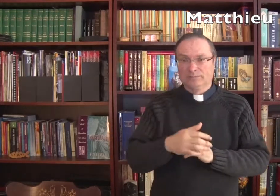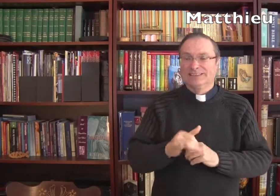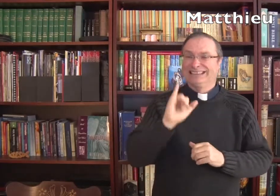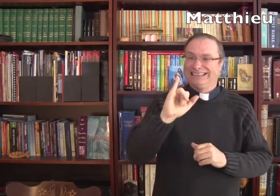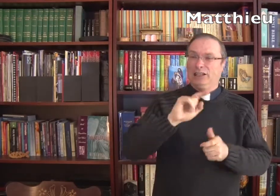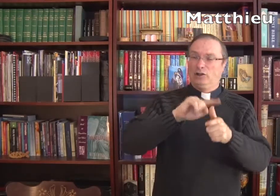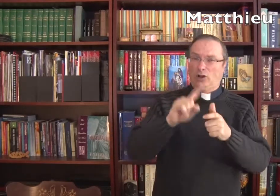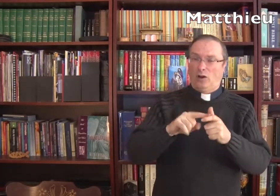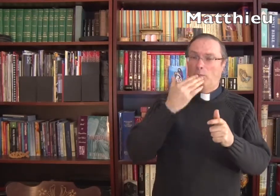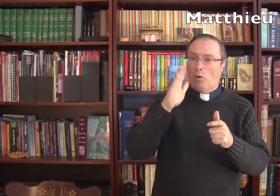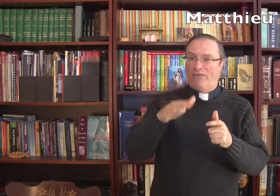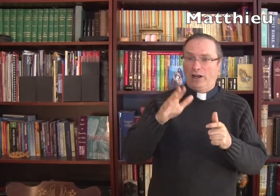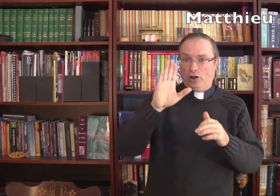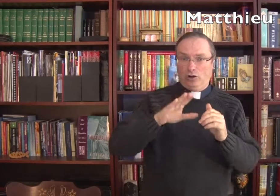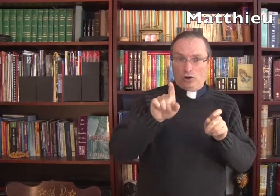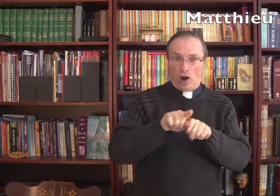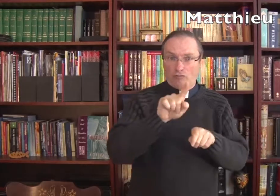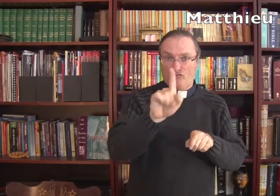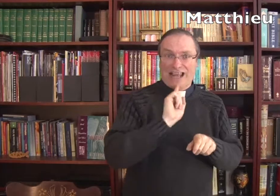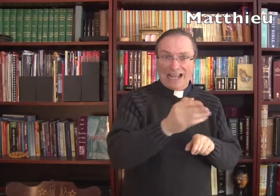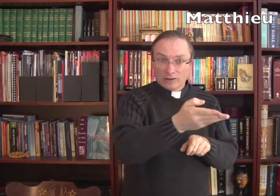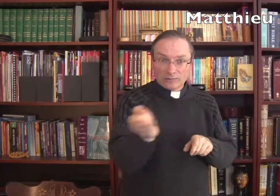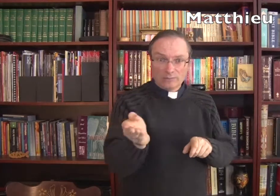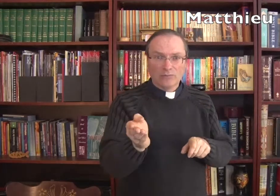Si donc, mauvais comme vous l’êtes,